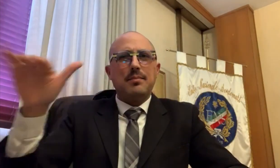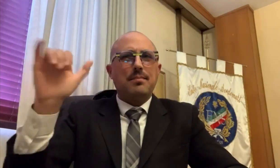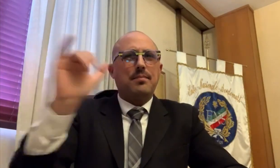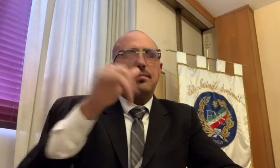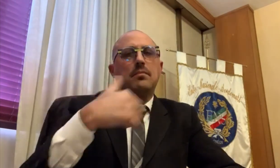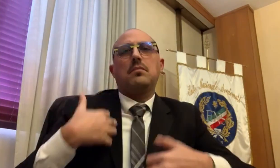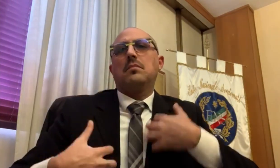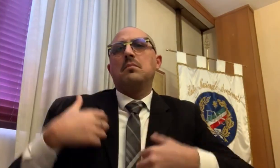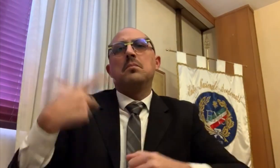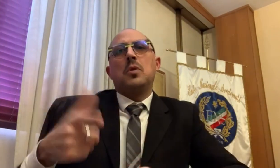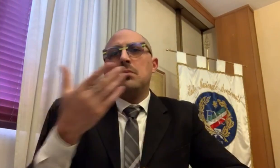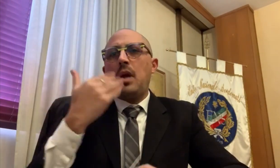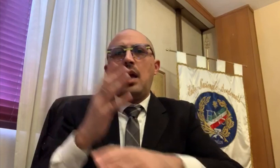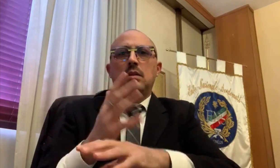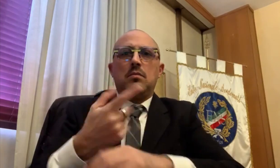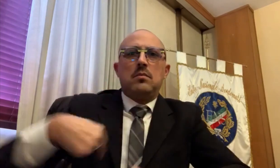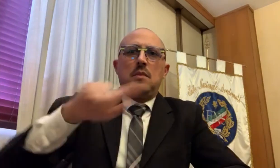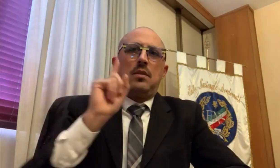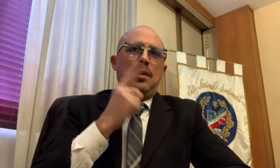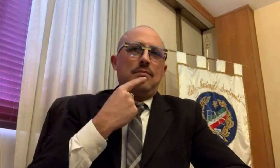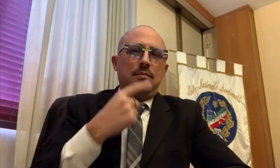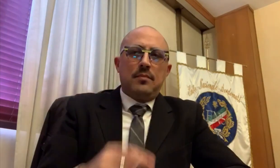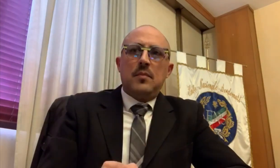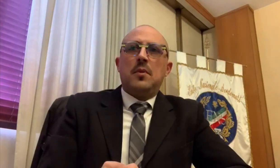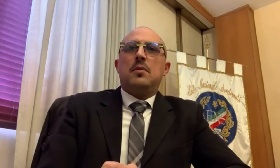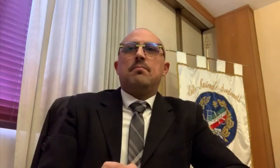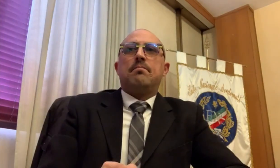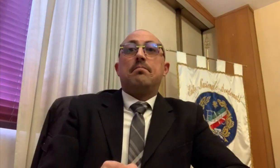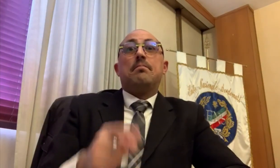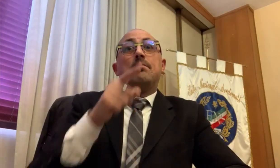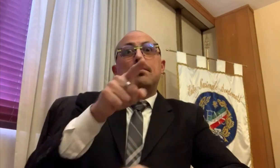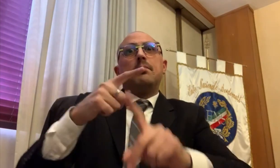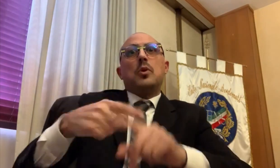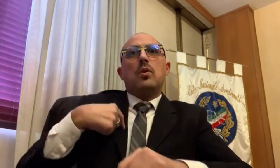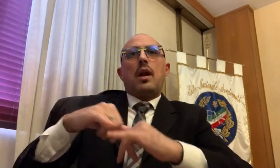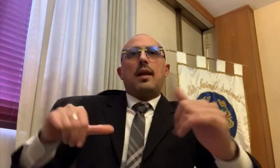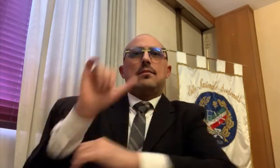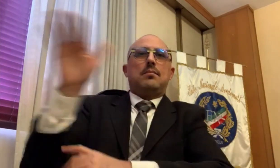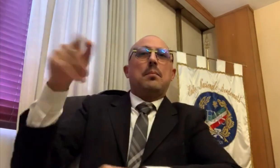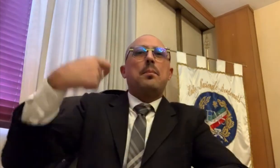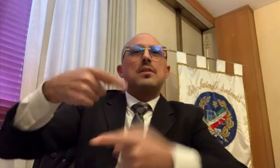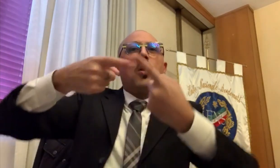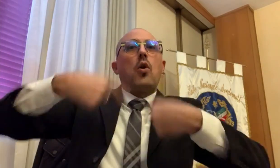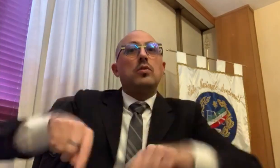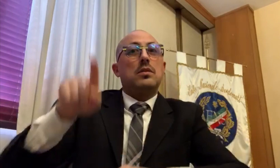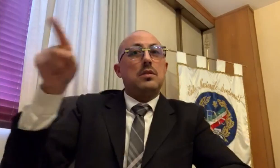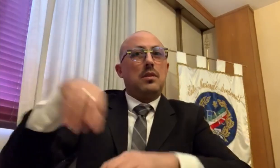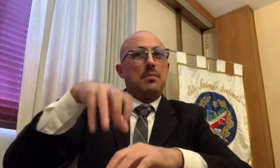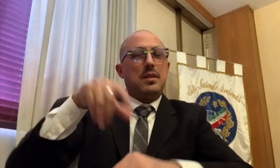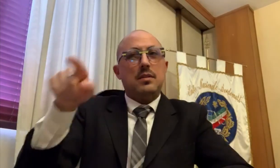per esprimere il nostro forte disappunto per la mancanza di accessibilità per le persone sorde. Abbiamo inviato una lettera anche alla Presidenza del Consiglio dei Ministri